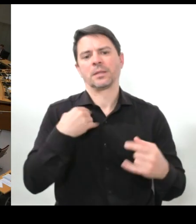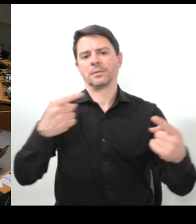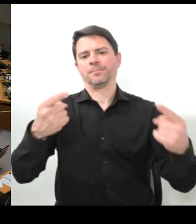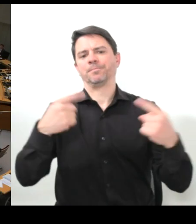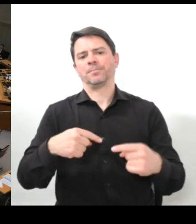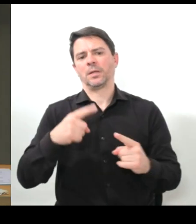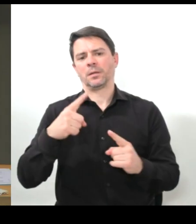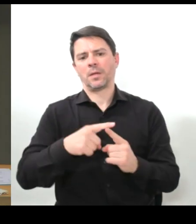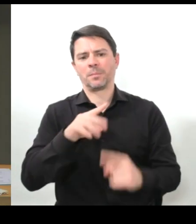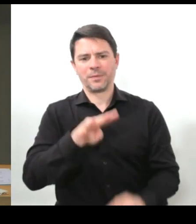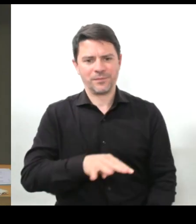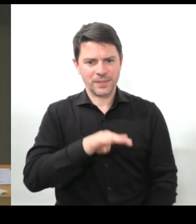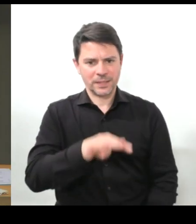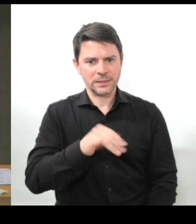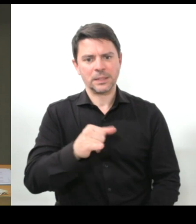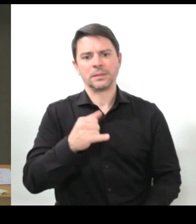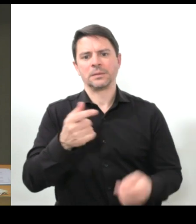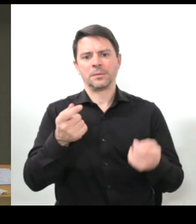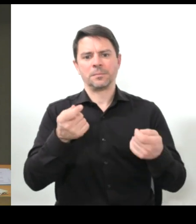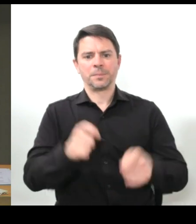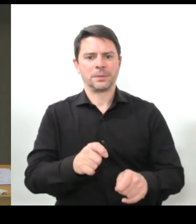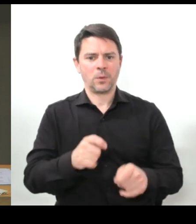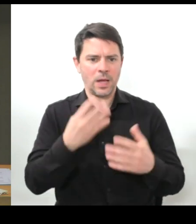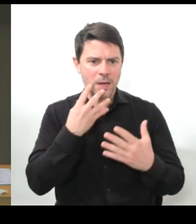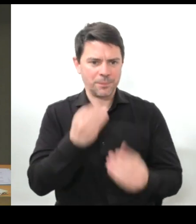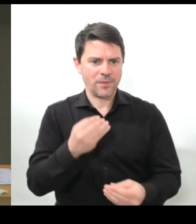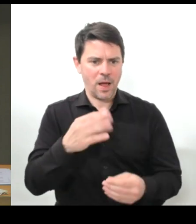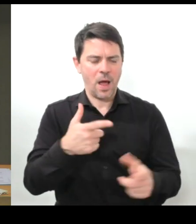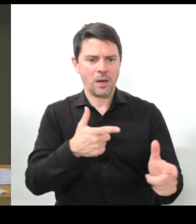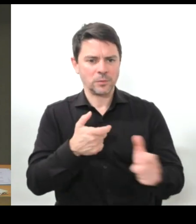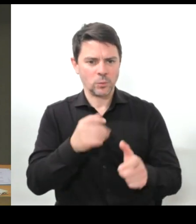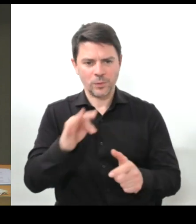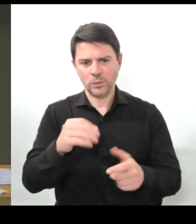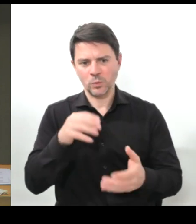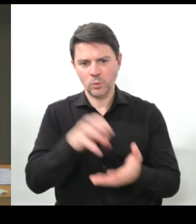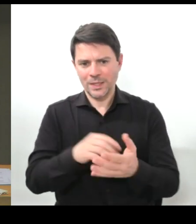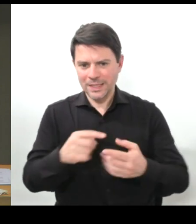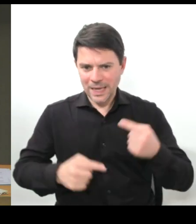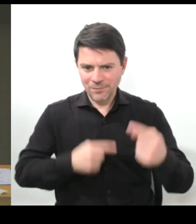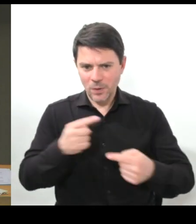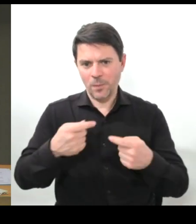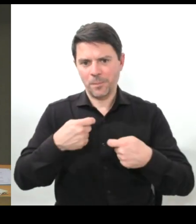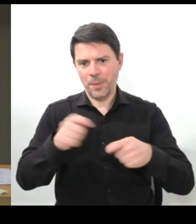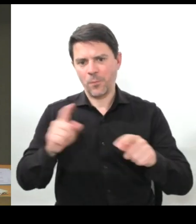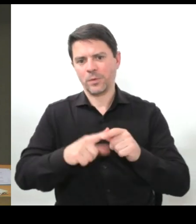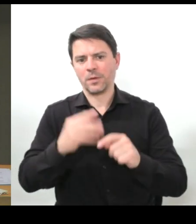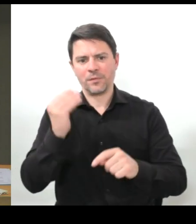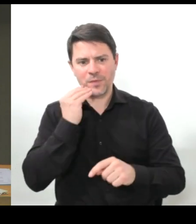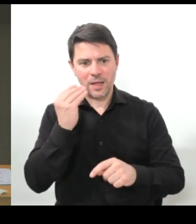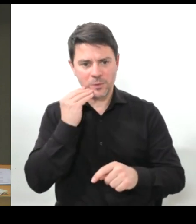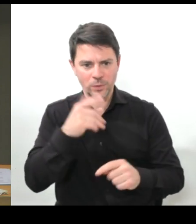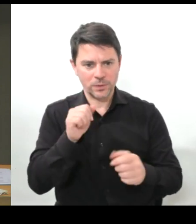Ich eröffne die zweite Lesung des Gesetzesantras . Ich rufe auf die Überschrift, die Einleitung sowie die Artikel eins und zwei des Gesetzes